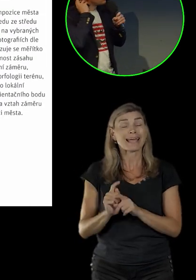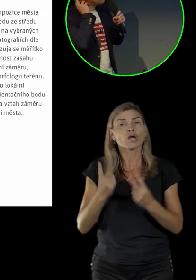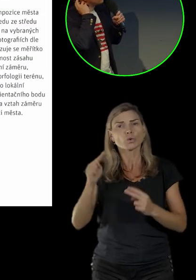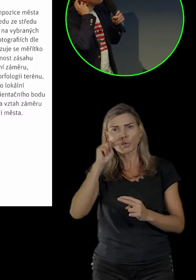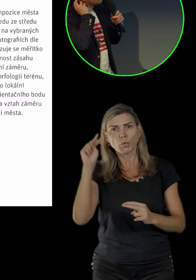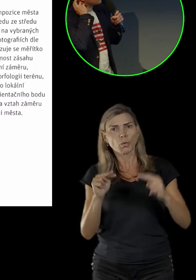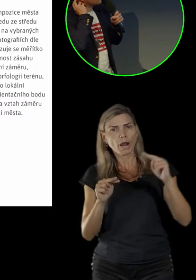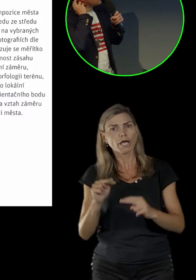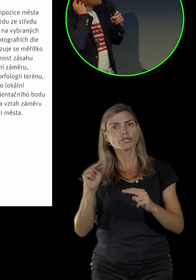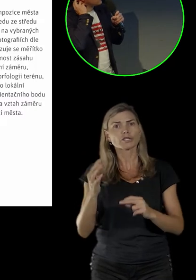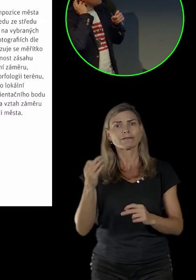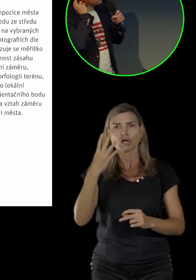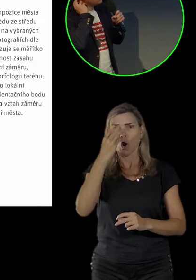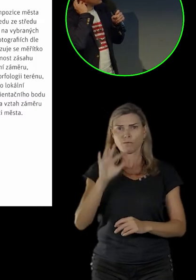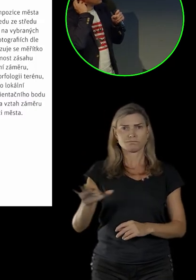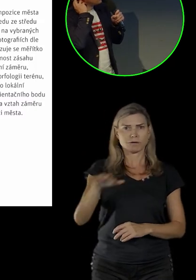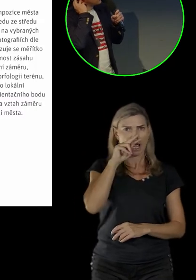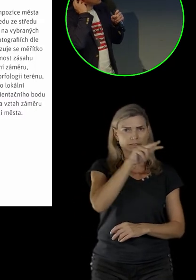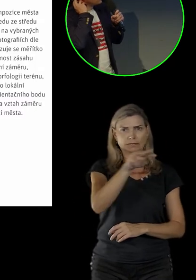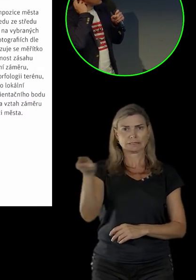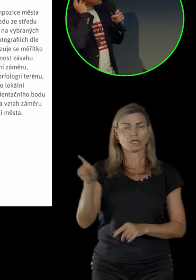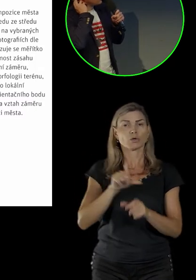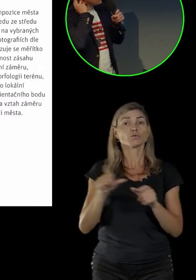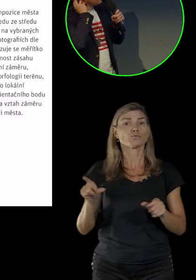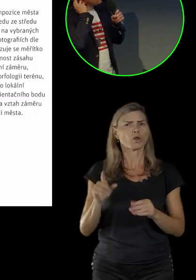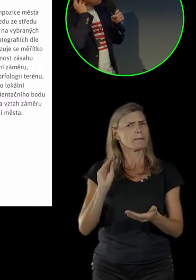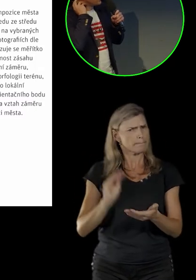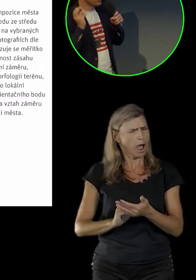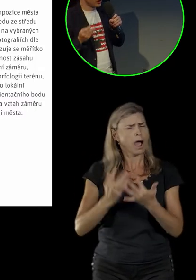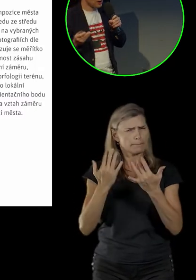posuzování obrazu města. Protože výšková regulace je důležitá.